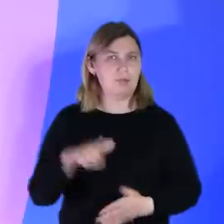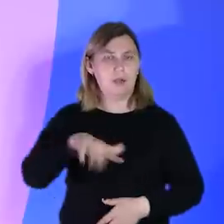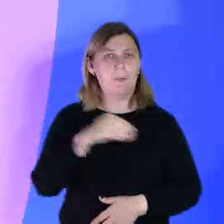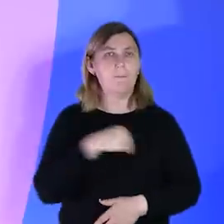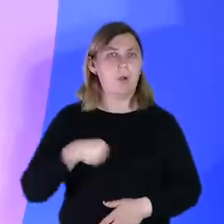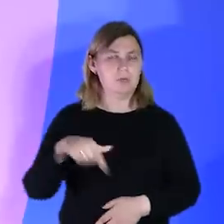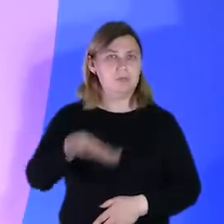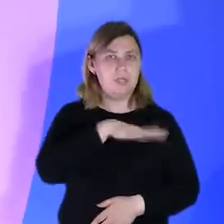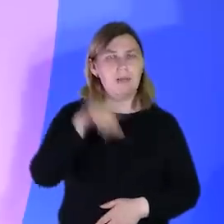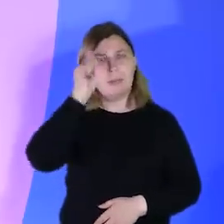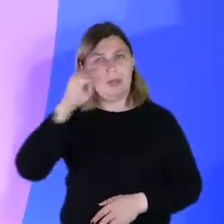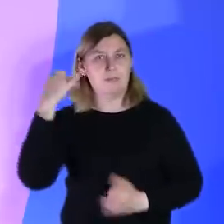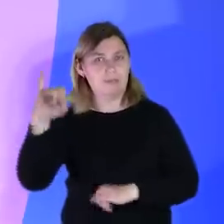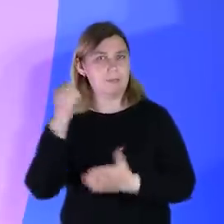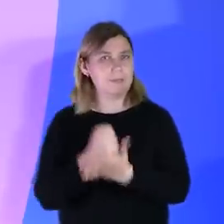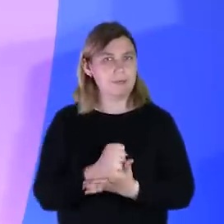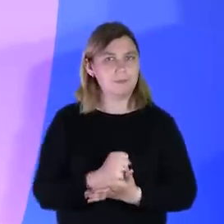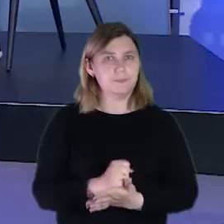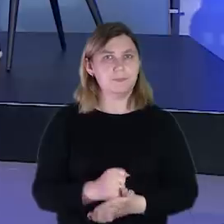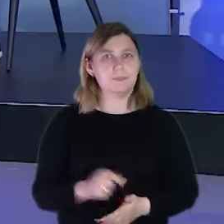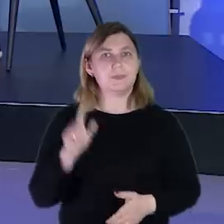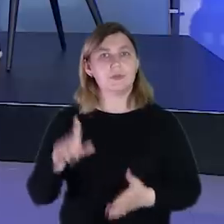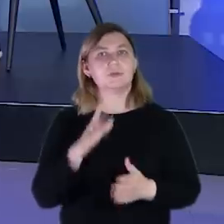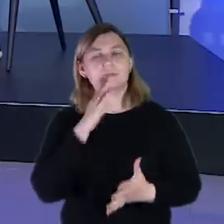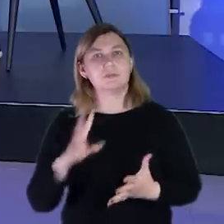polskim i na terytorium niemieckim. -Zresztą pandemia znowu nam uzmysłowiła,